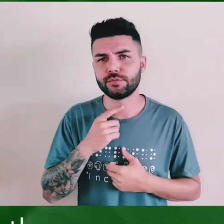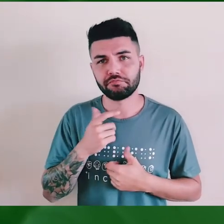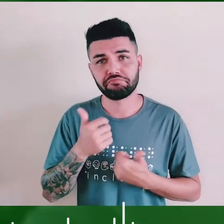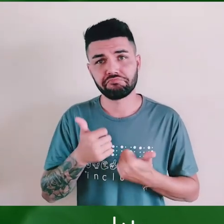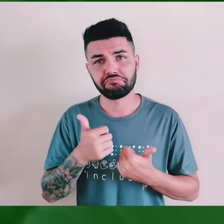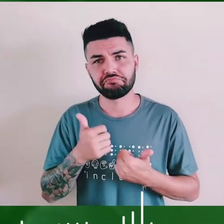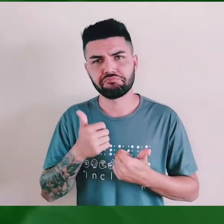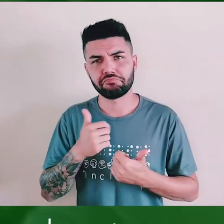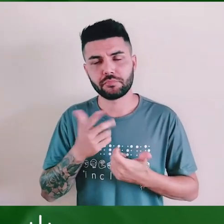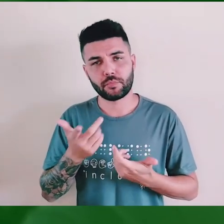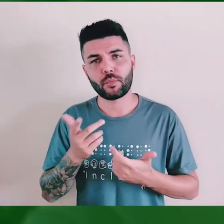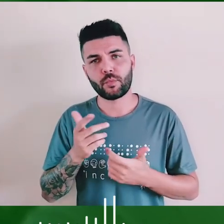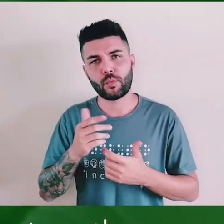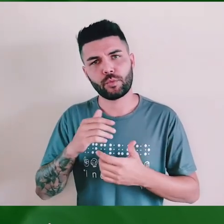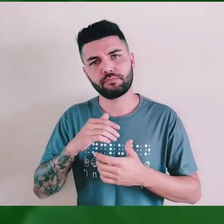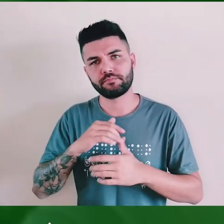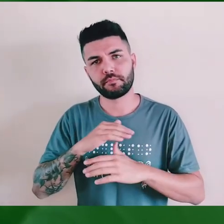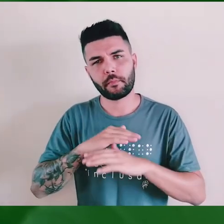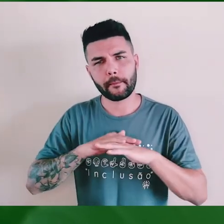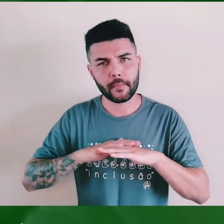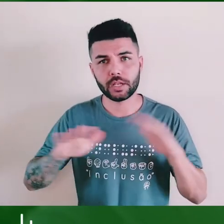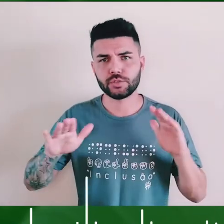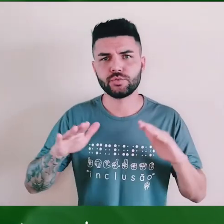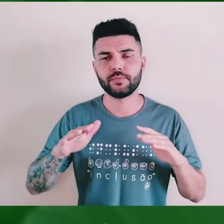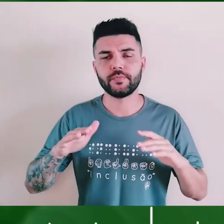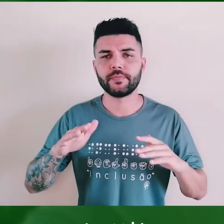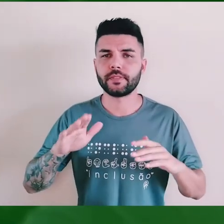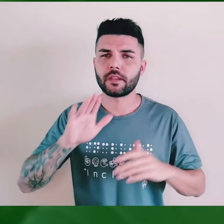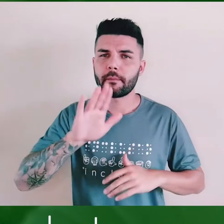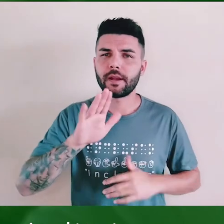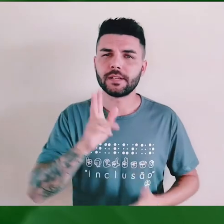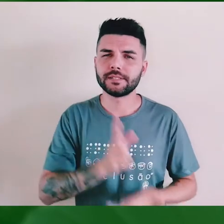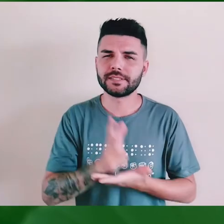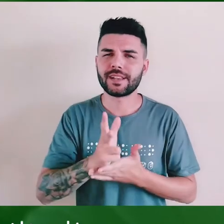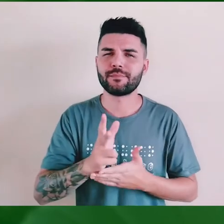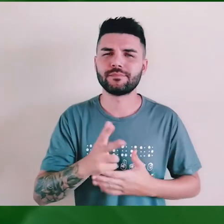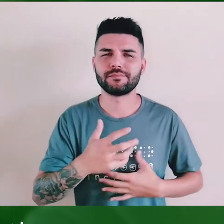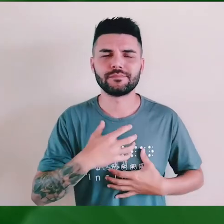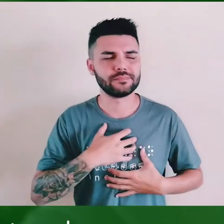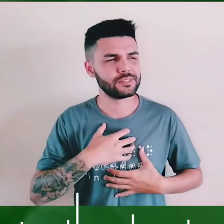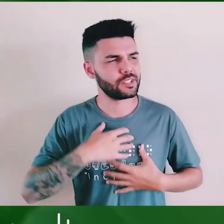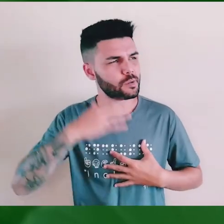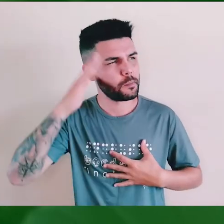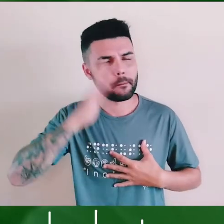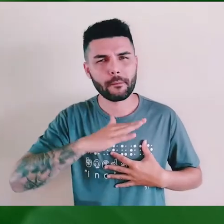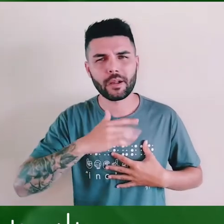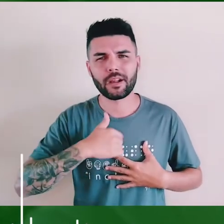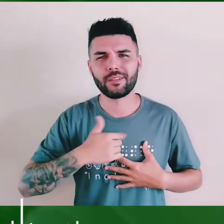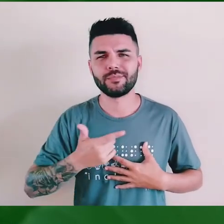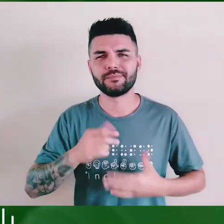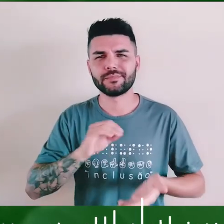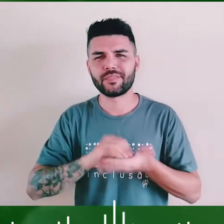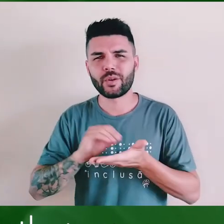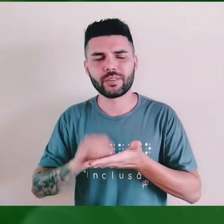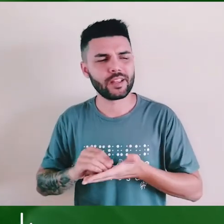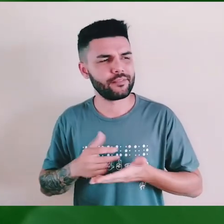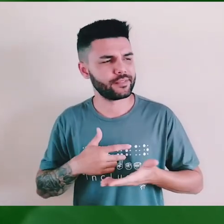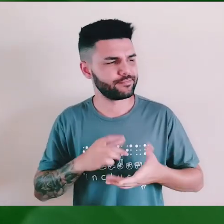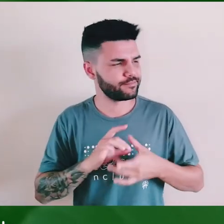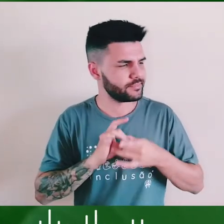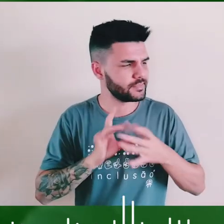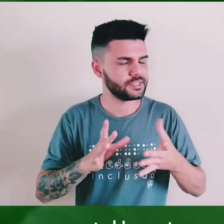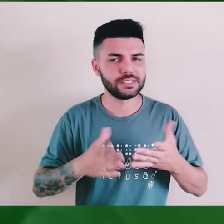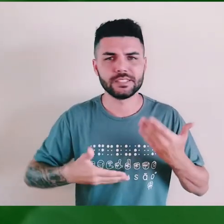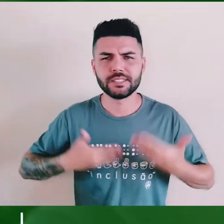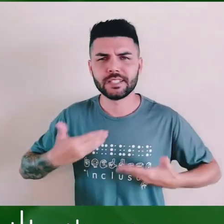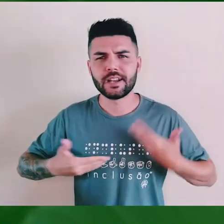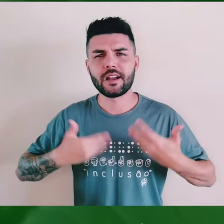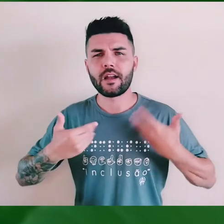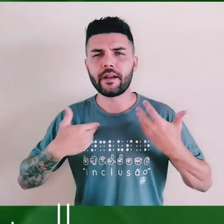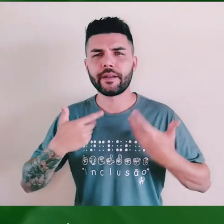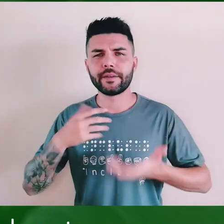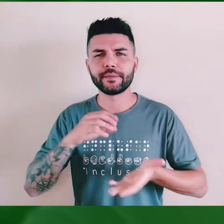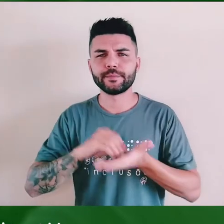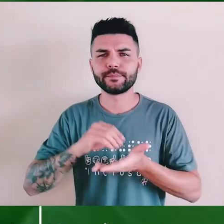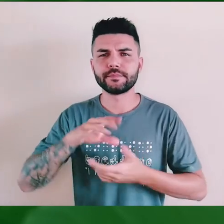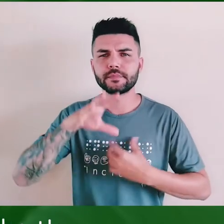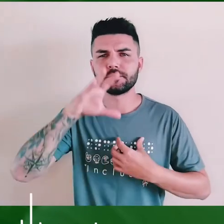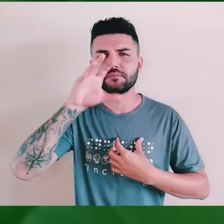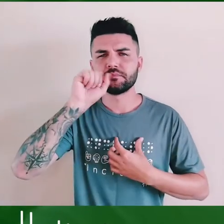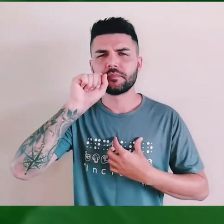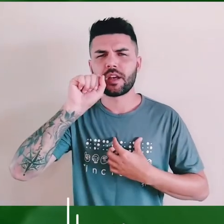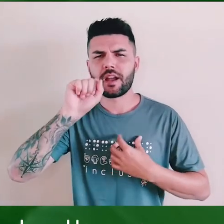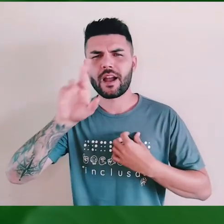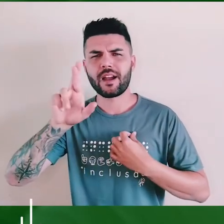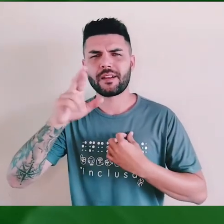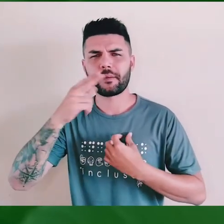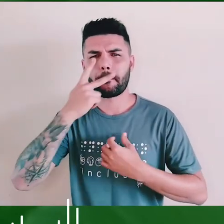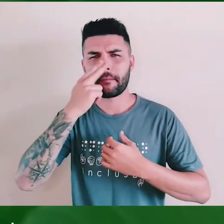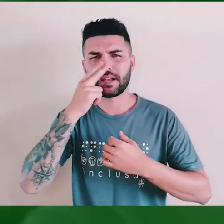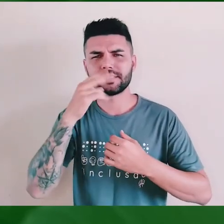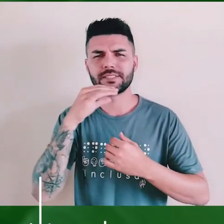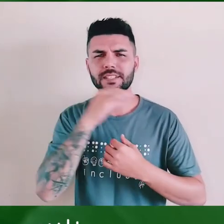mas sempre com um pouco de mal estar, indisposição, quando eu respirava vinha um ar quente, eu